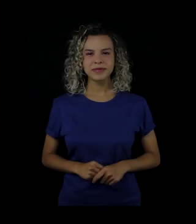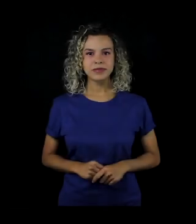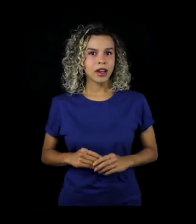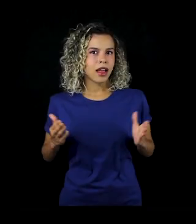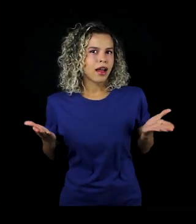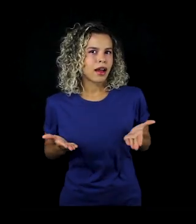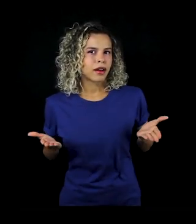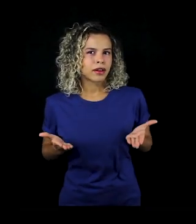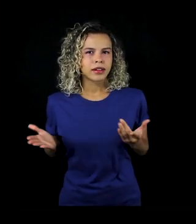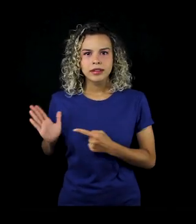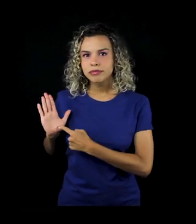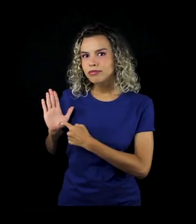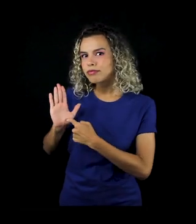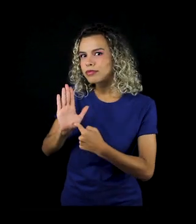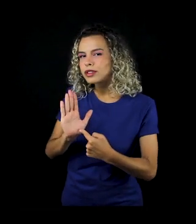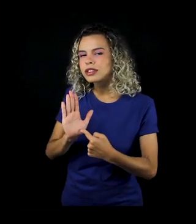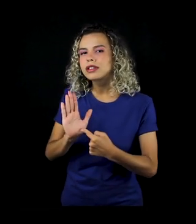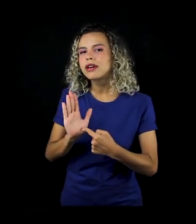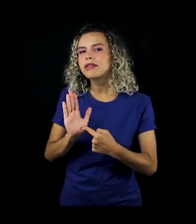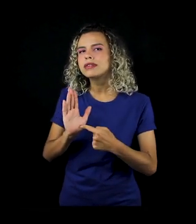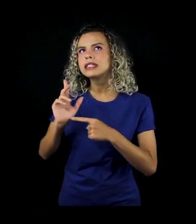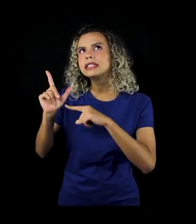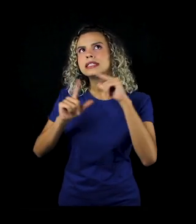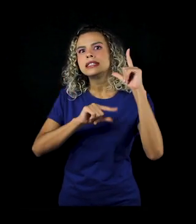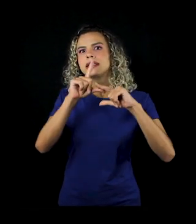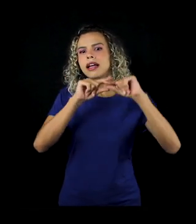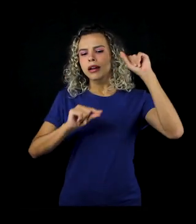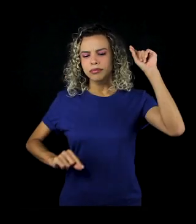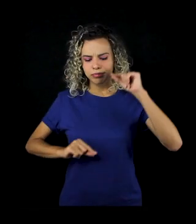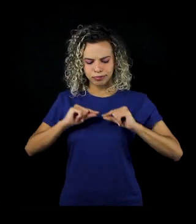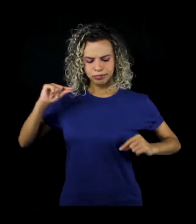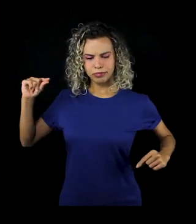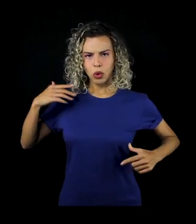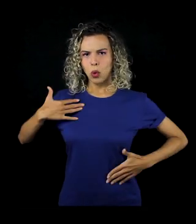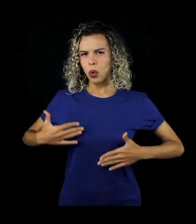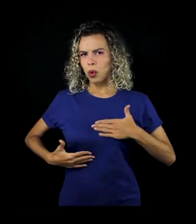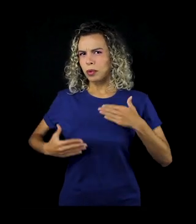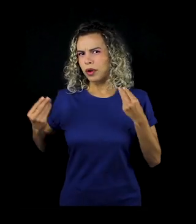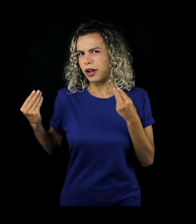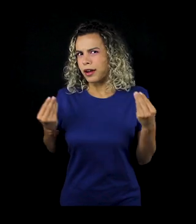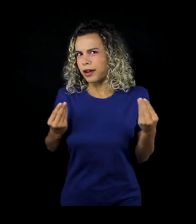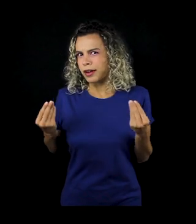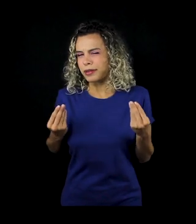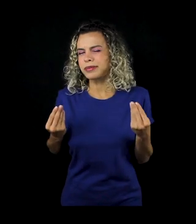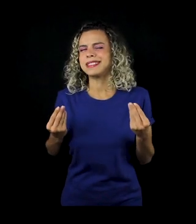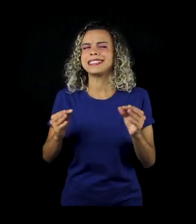Agora vou mostrar para vocês como podemos construir a estrela no nosso corpo. Você vai ver como é simples.